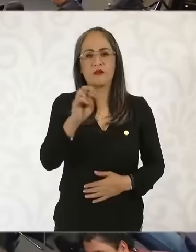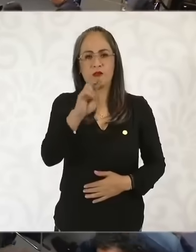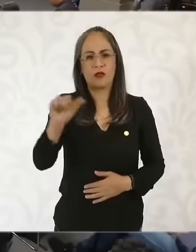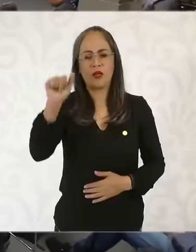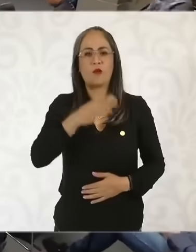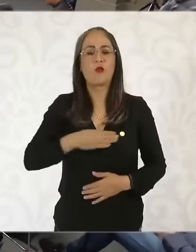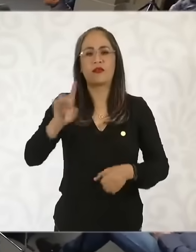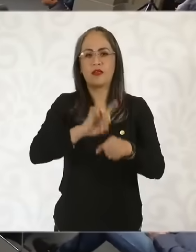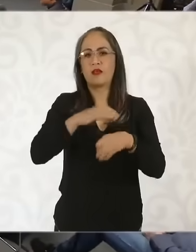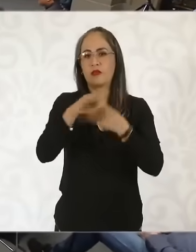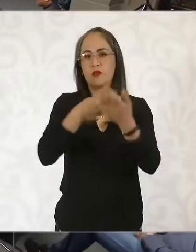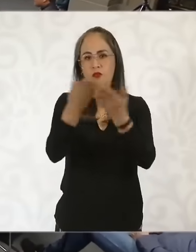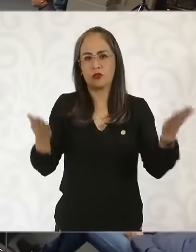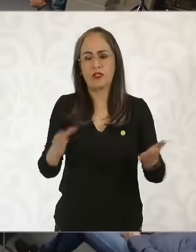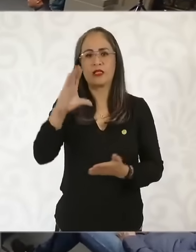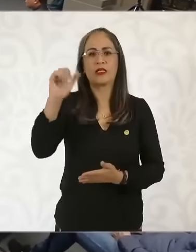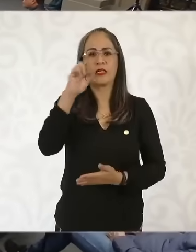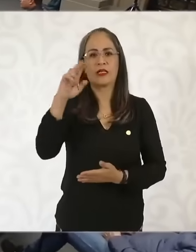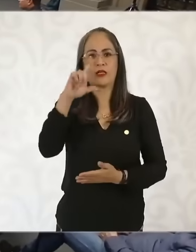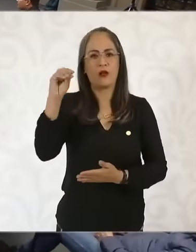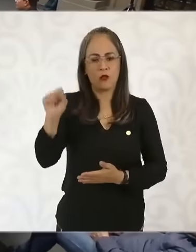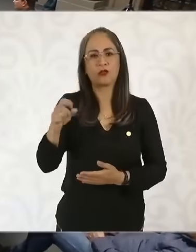día. Buen día para todos. Carlos Guzmán de 4 Media Telecomunicaciones. Un tema